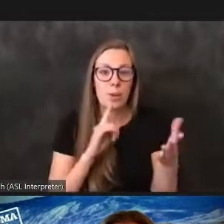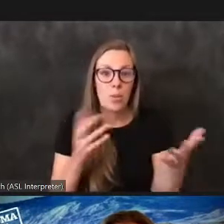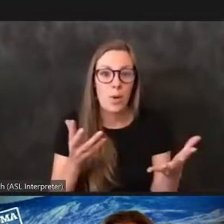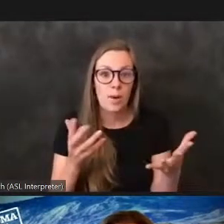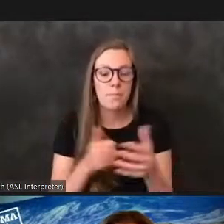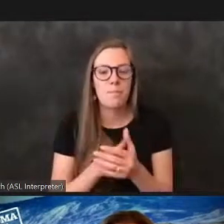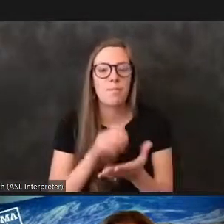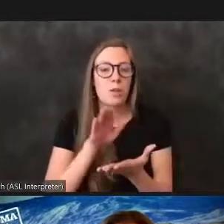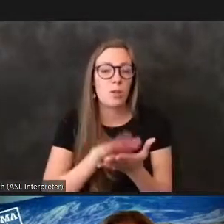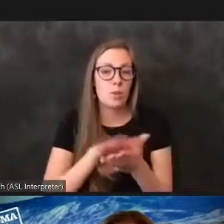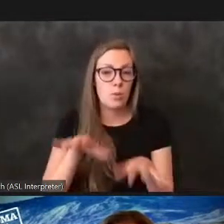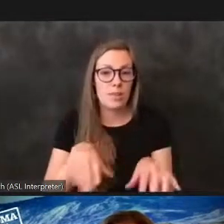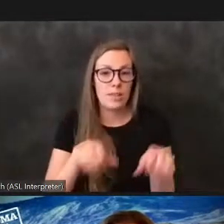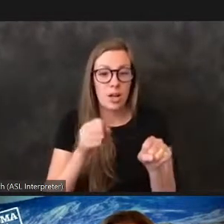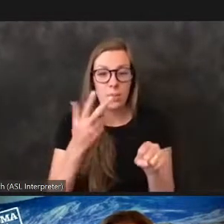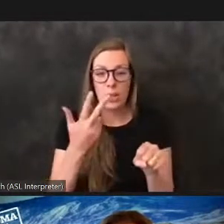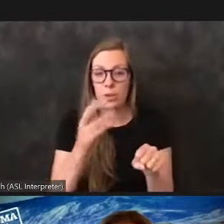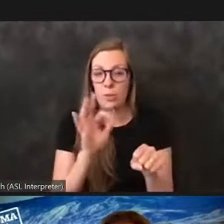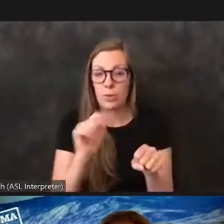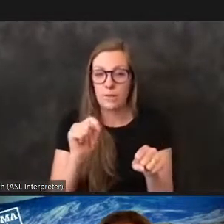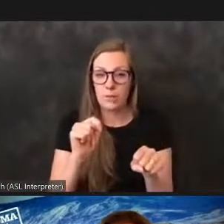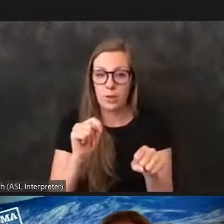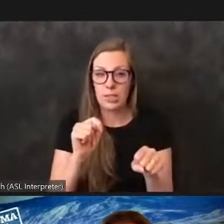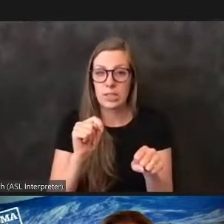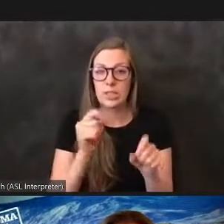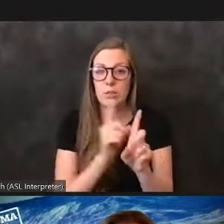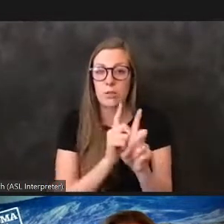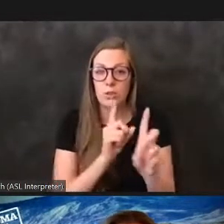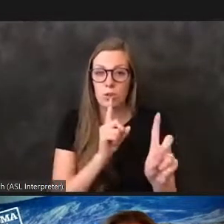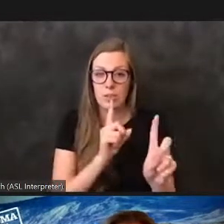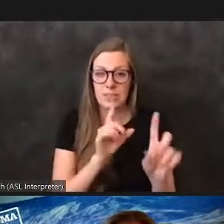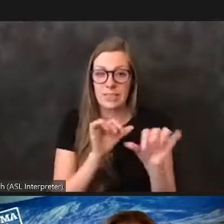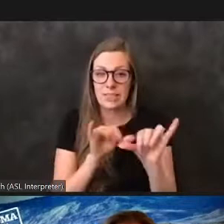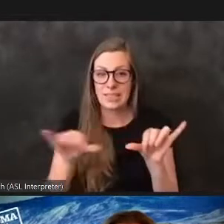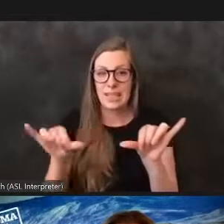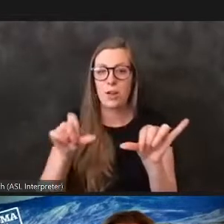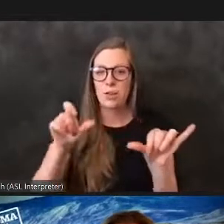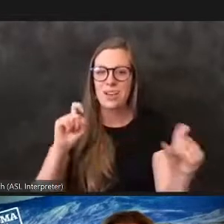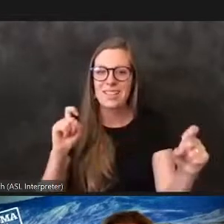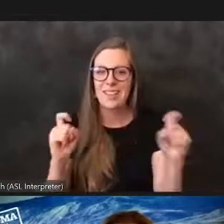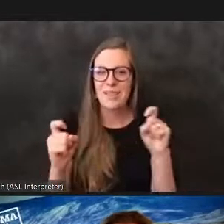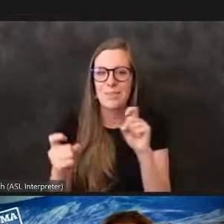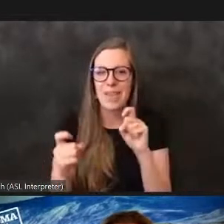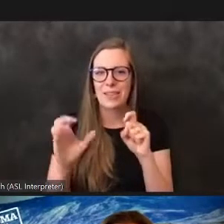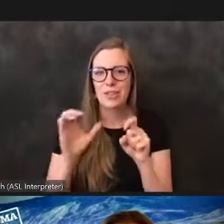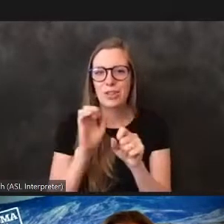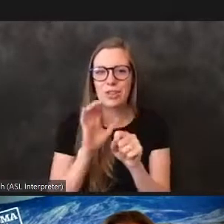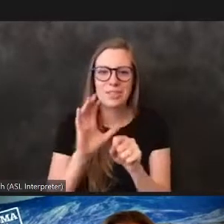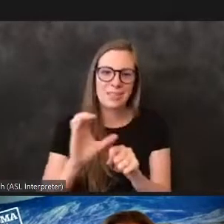Las escuelas que adoptan un estándar de saneamiento social de 3 pies deben enmendar sus planes de seguridad de COVID